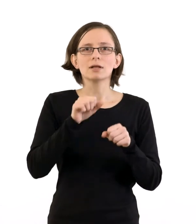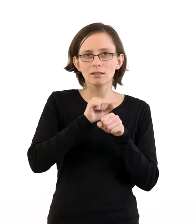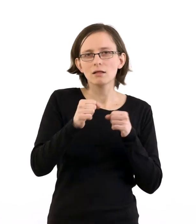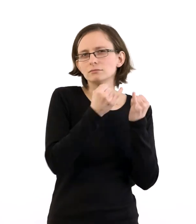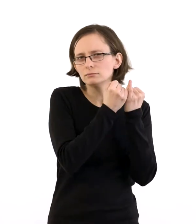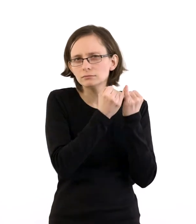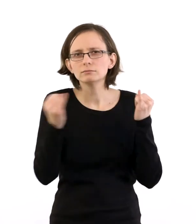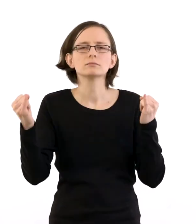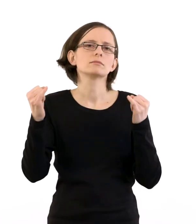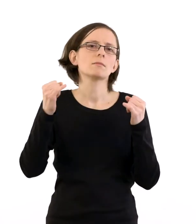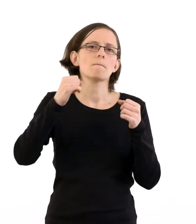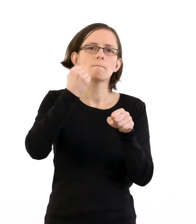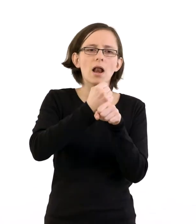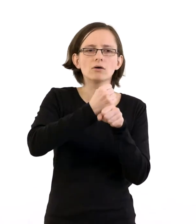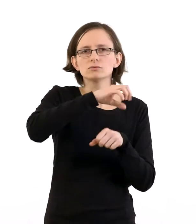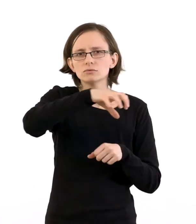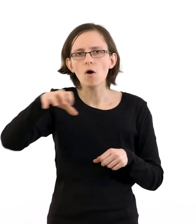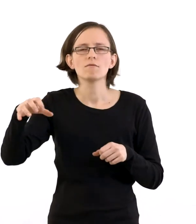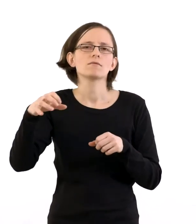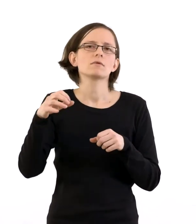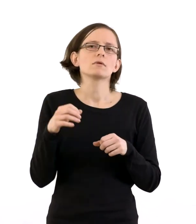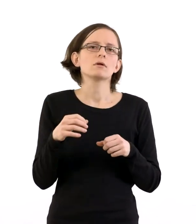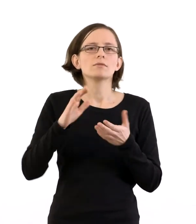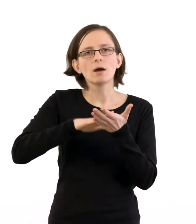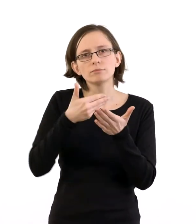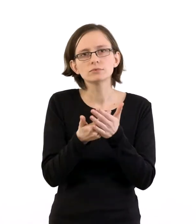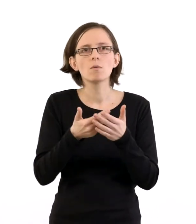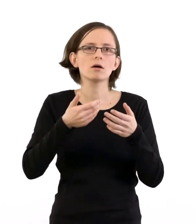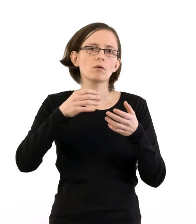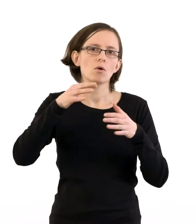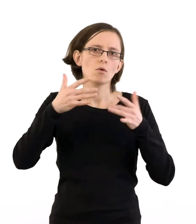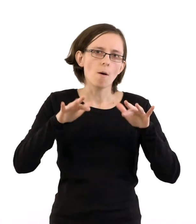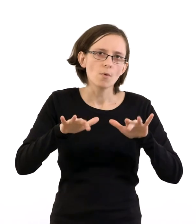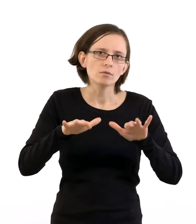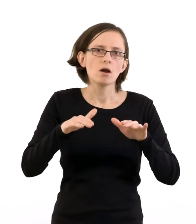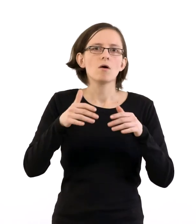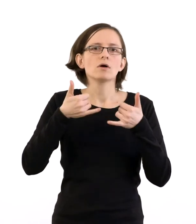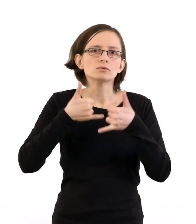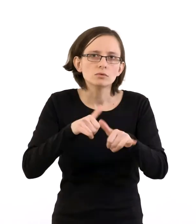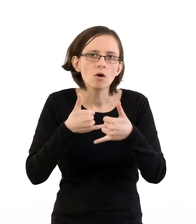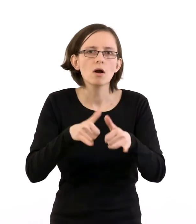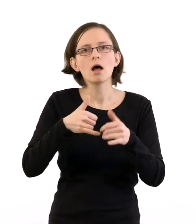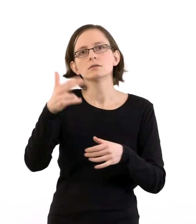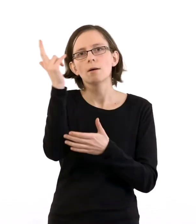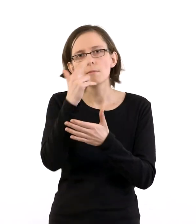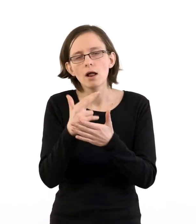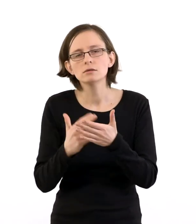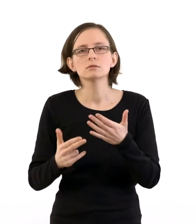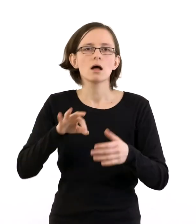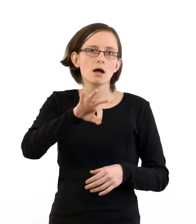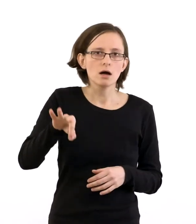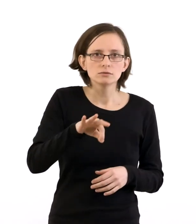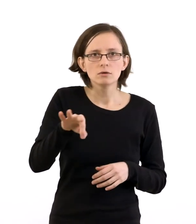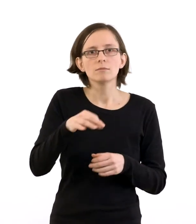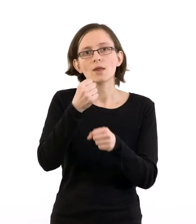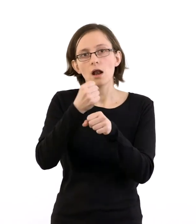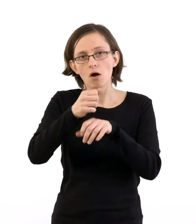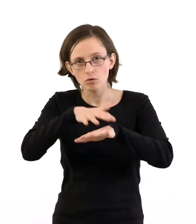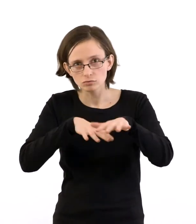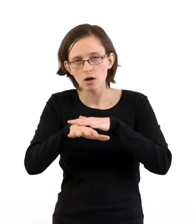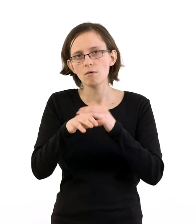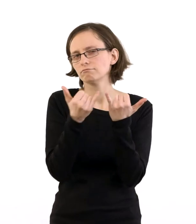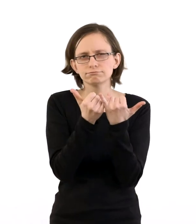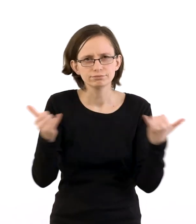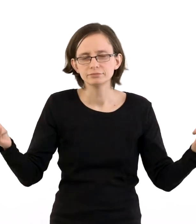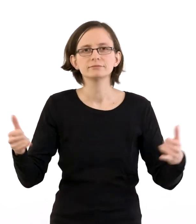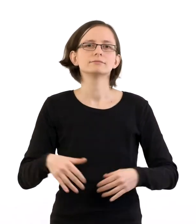Jest wiele pracowni zawodowych, na przykład, komputerowa, stolarska, plastyczna, gastronomiczna, rękodzieła.